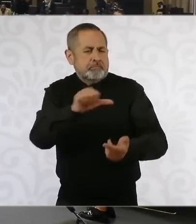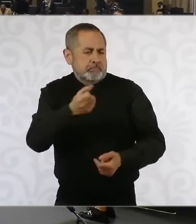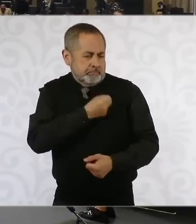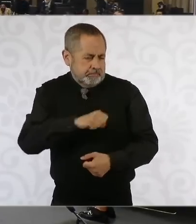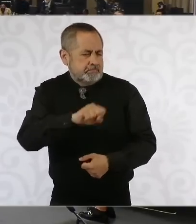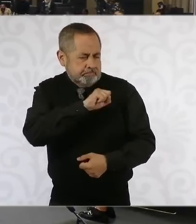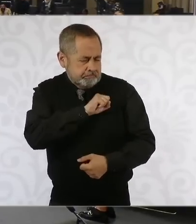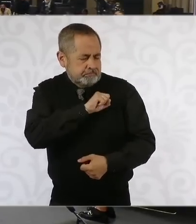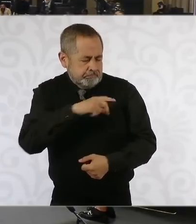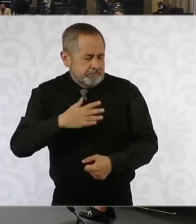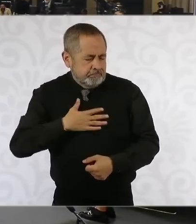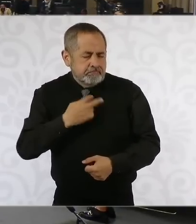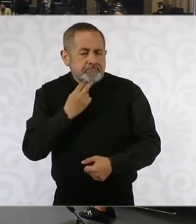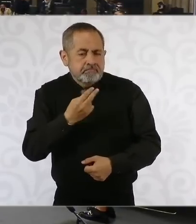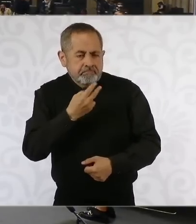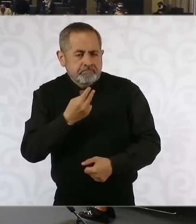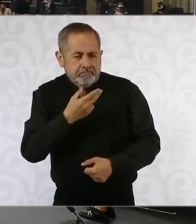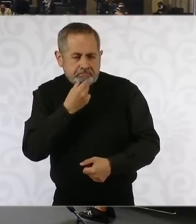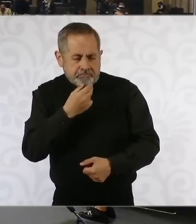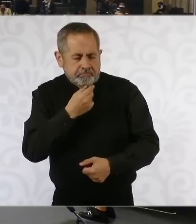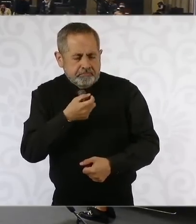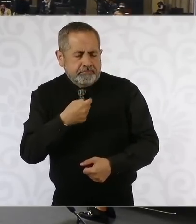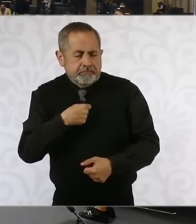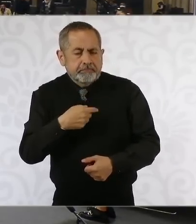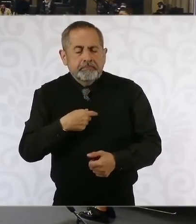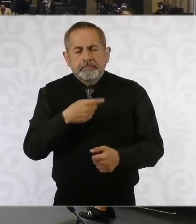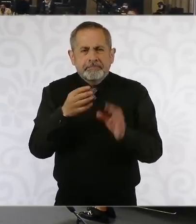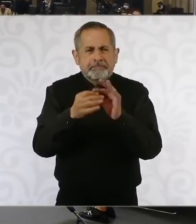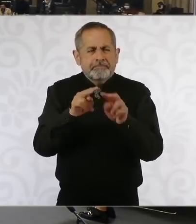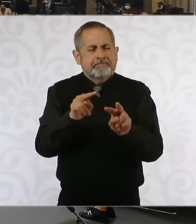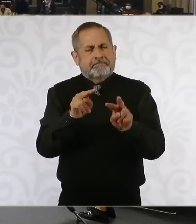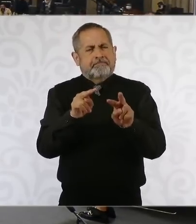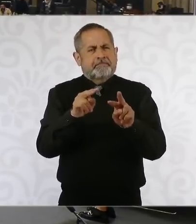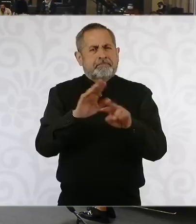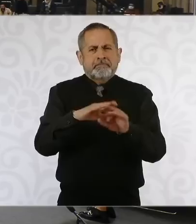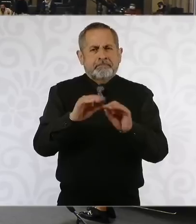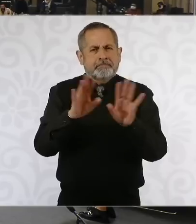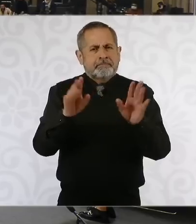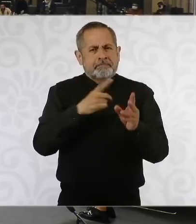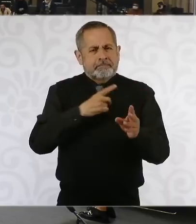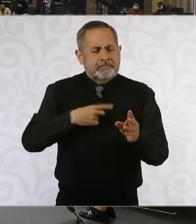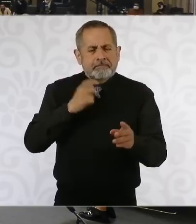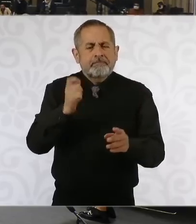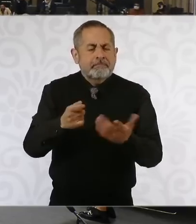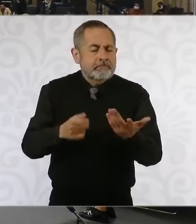aquí está haciendo ruo Que bueno hay que dejar en claro uno eh precisamente cuando se habla